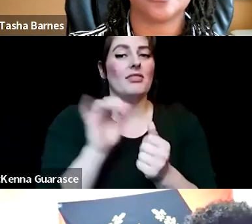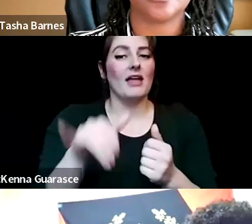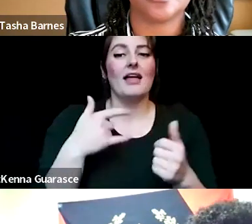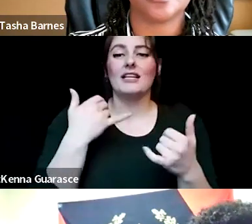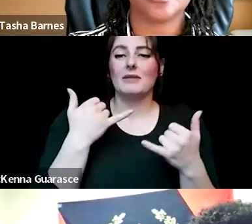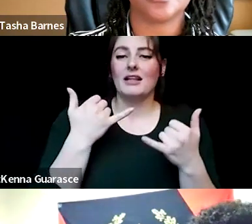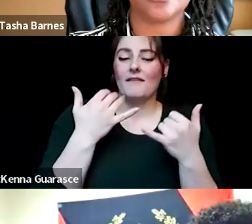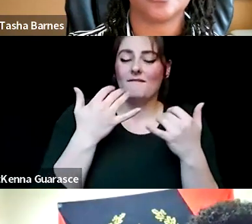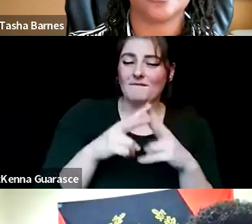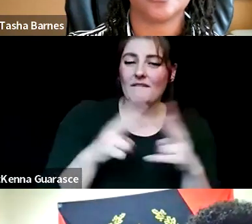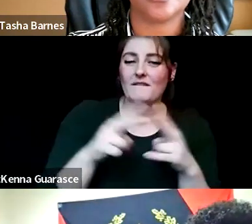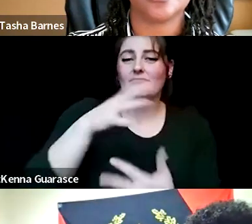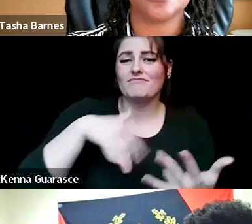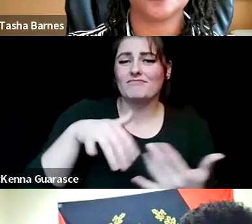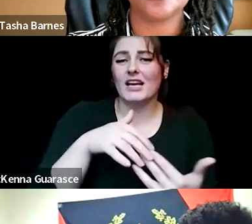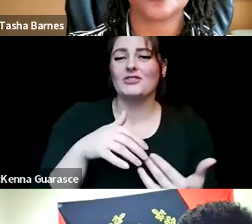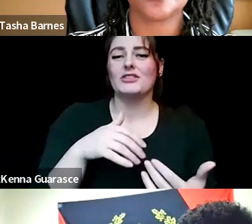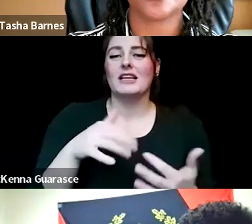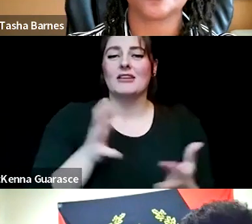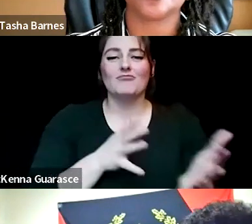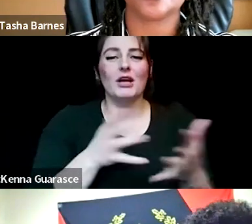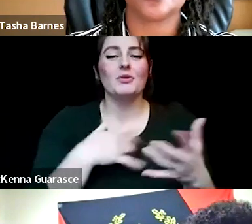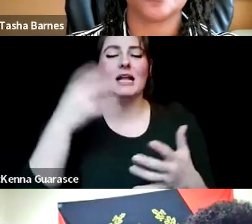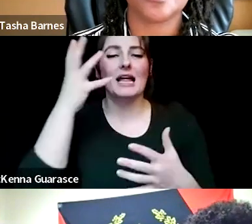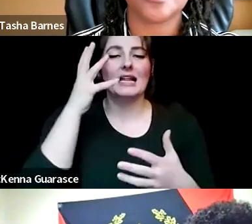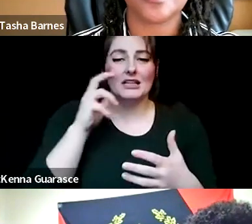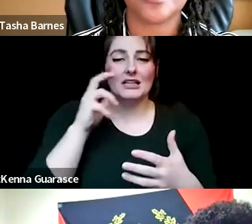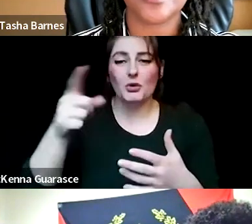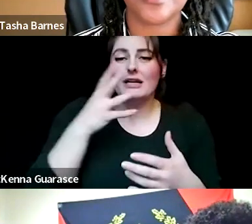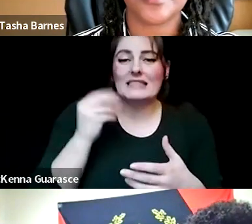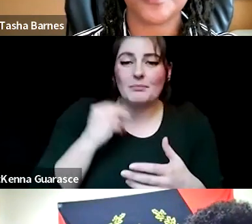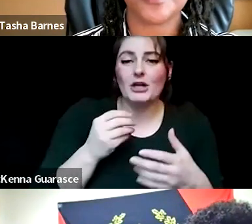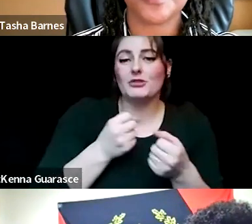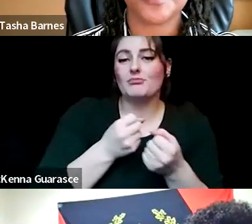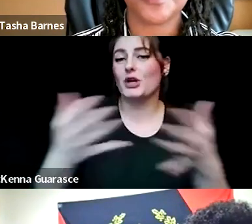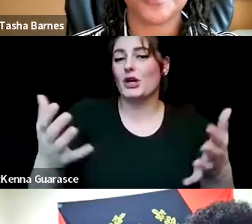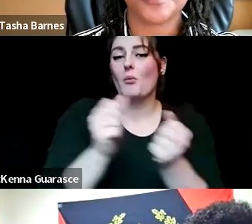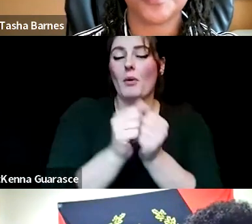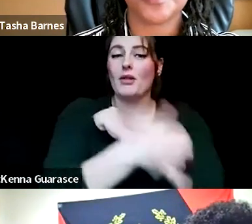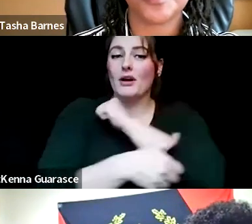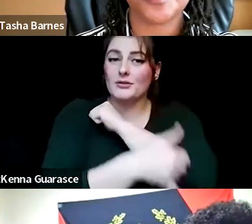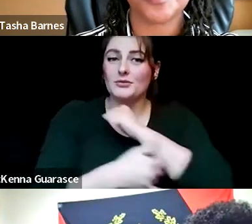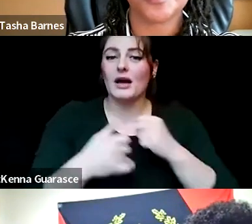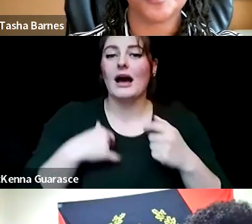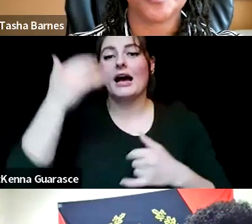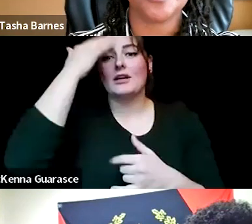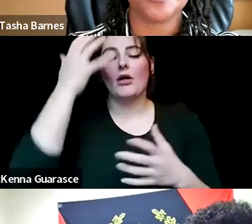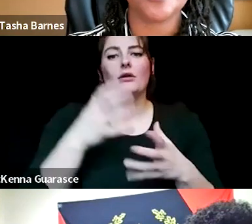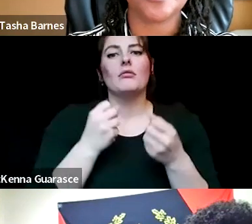no puedo creer que haya pasado una hora y media escuchando sus experiencias y compartiéndolas con el país. Sé que hay muchas comunidades